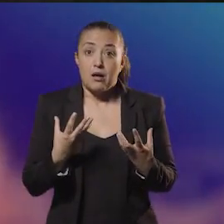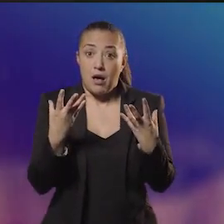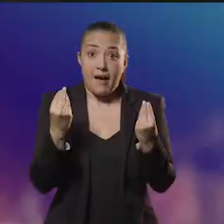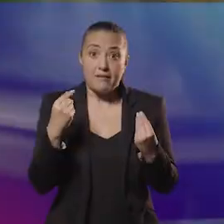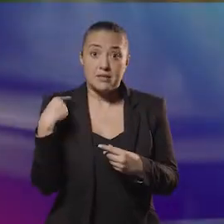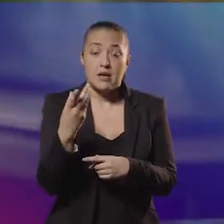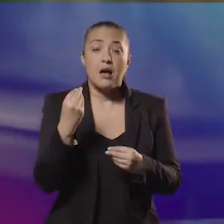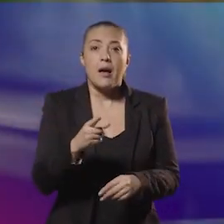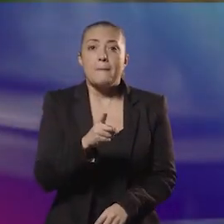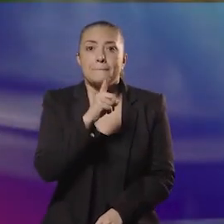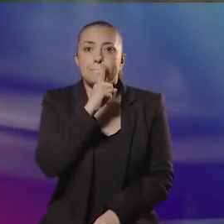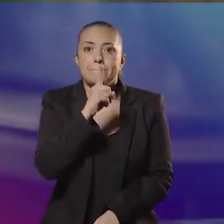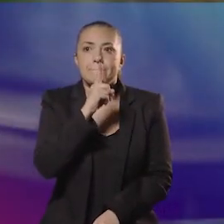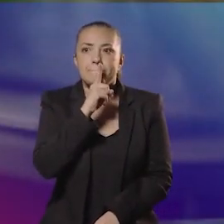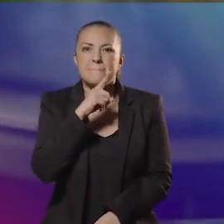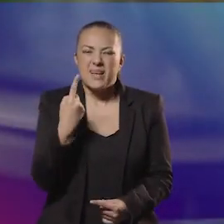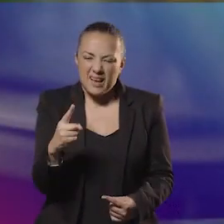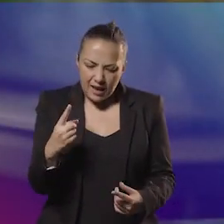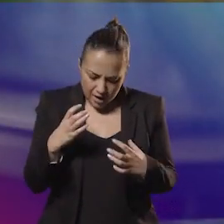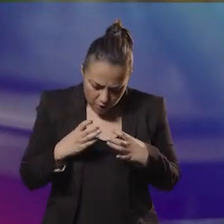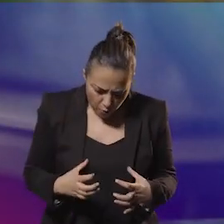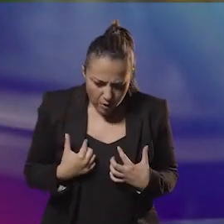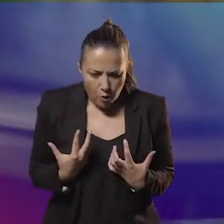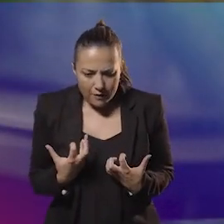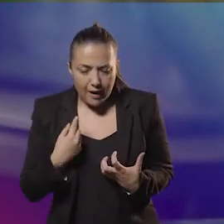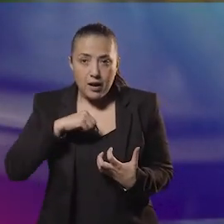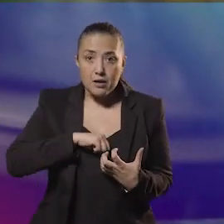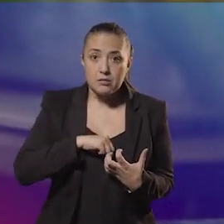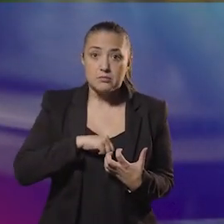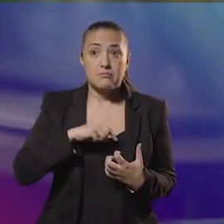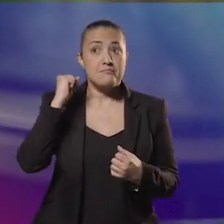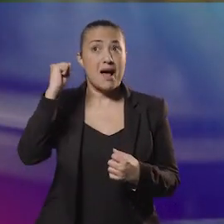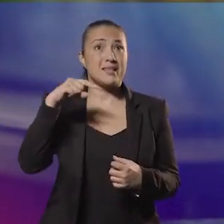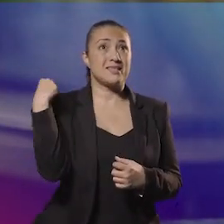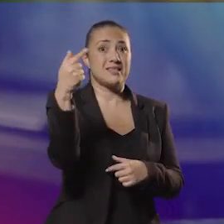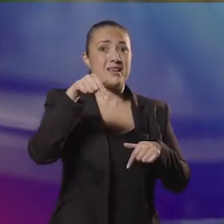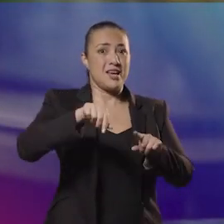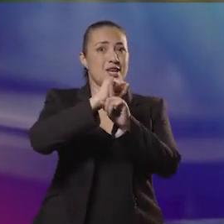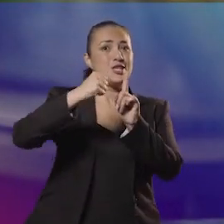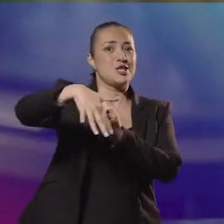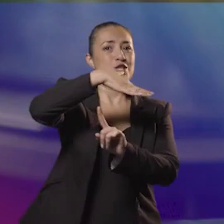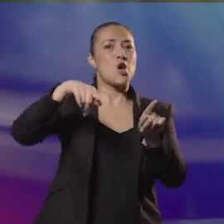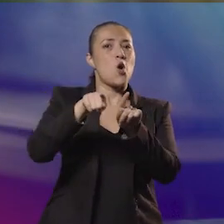Y es que muchas veces callamos lo que nuestro cuerpo quiere, más en una sociedad patriarcal.